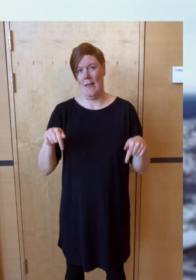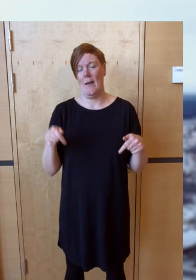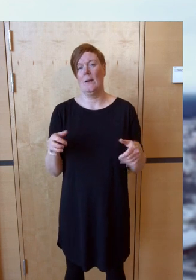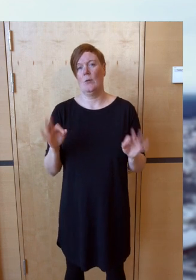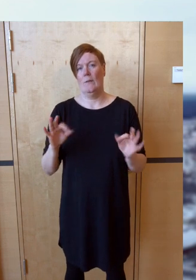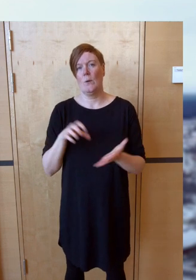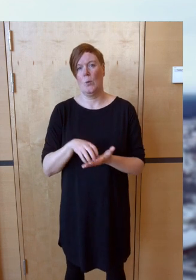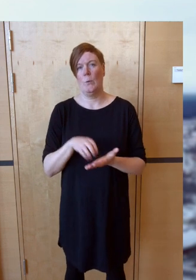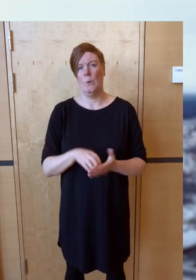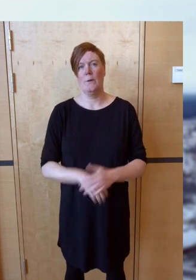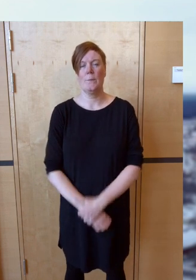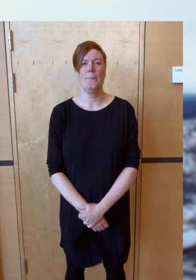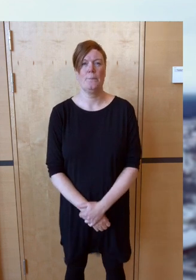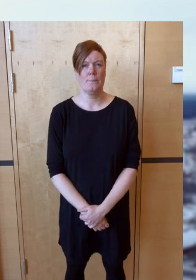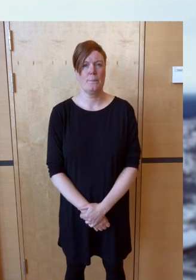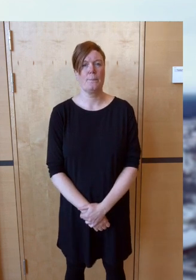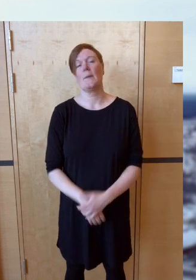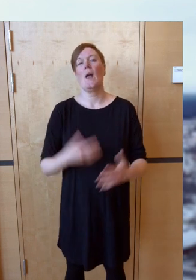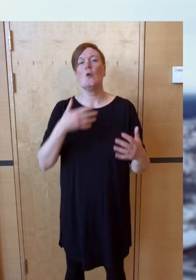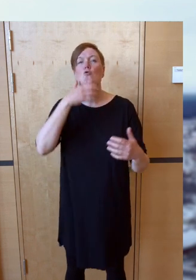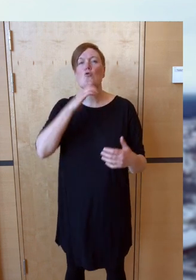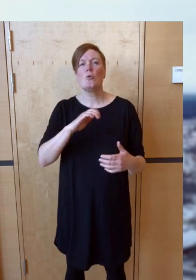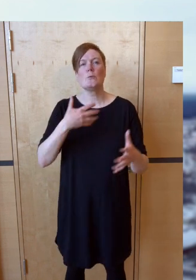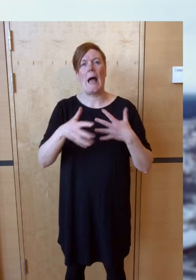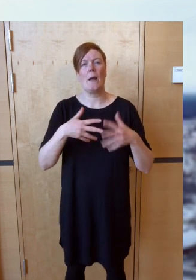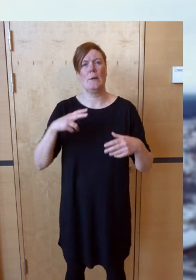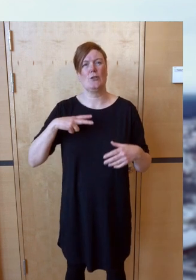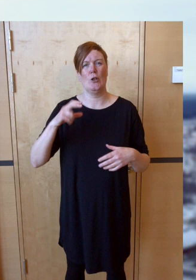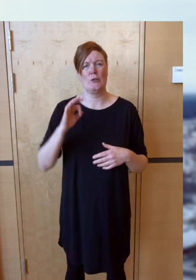Vi har dock sett att ungdomsarbetslösheten har ökat med 0,3 %